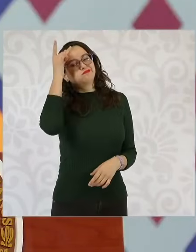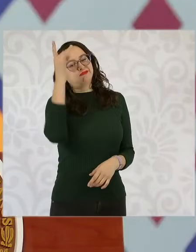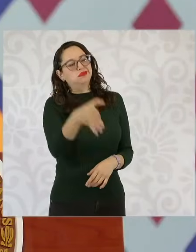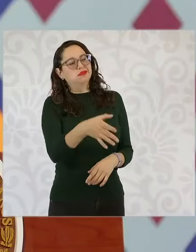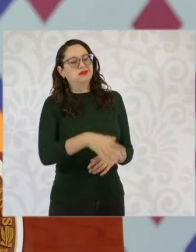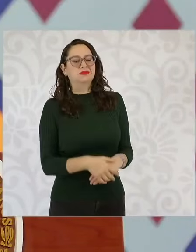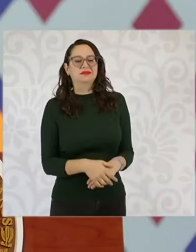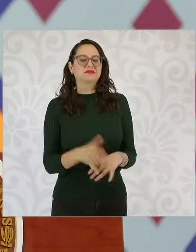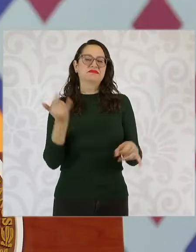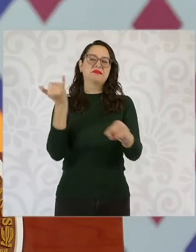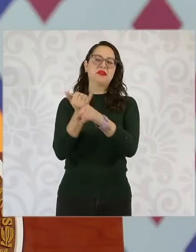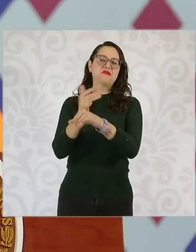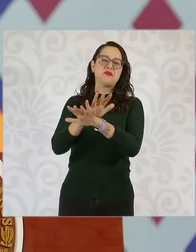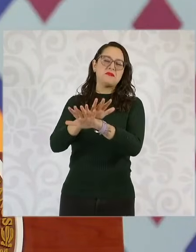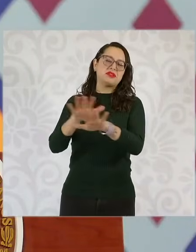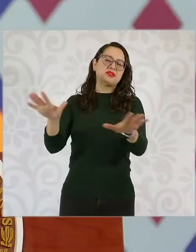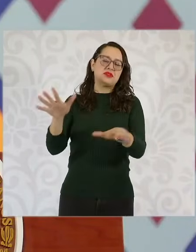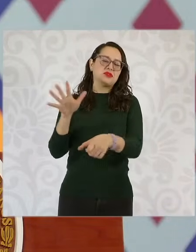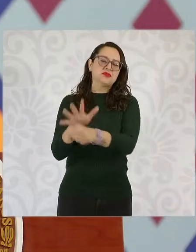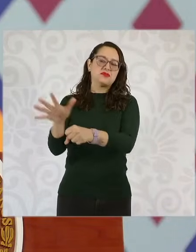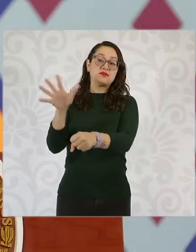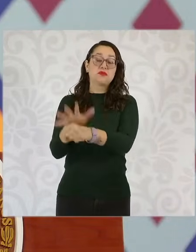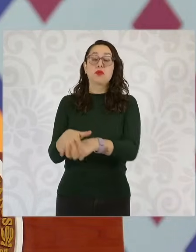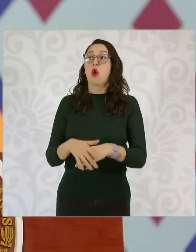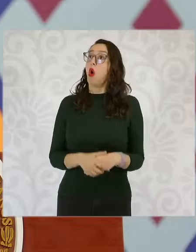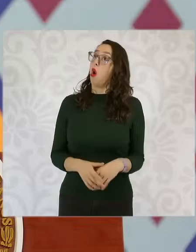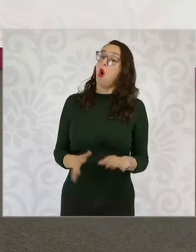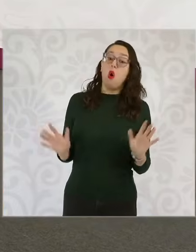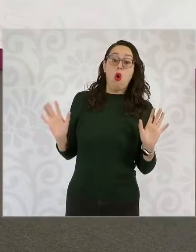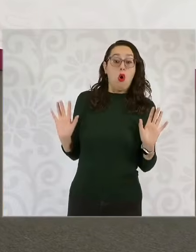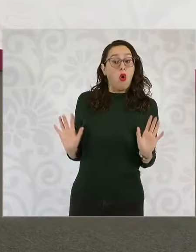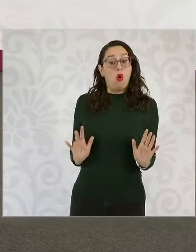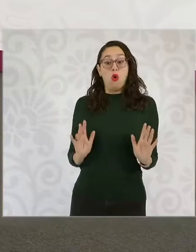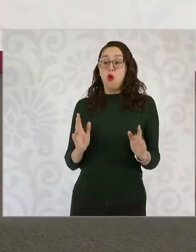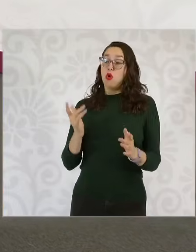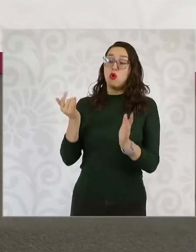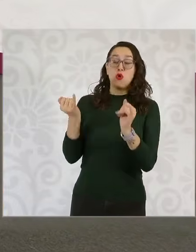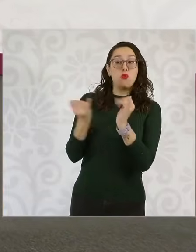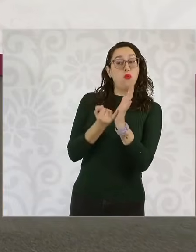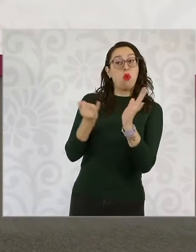demagógico hipócrita el que quieran decir que ahora quieren bajar los precios de la gasolina